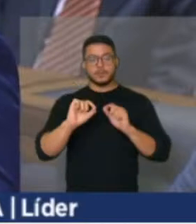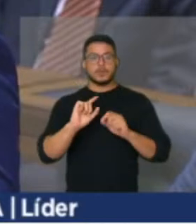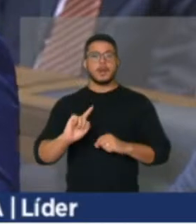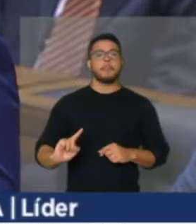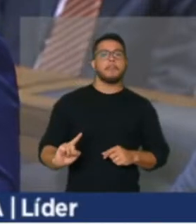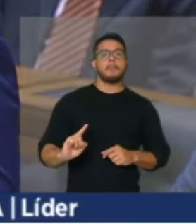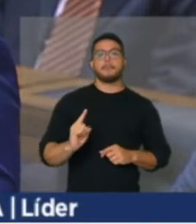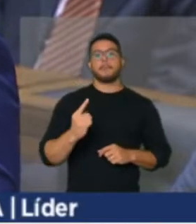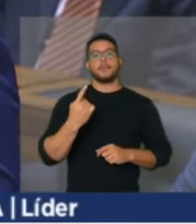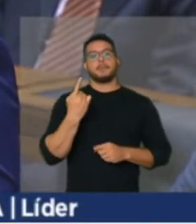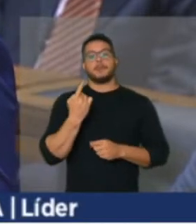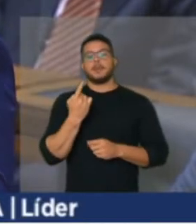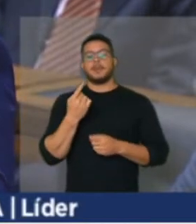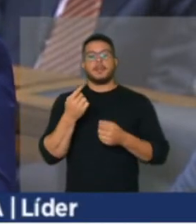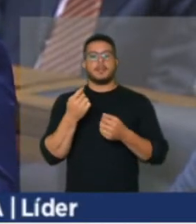UMA PAUTA MUNICIPALISTA NÓS AINDA TEMOS QUE VOTAR O